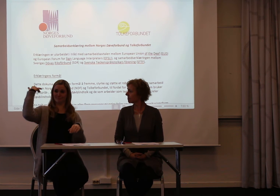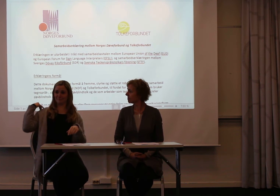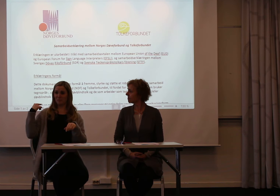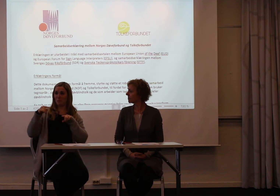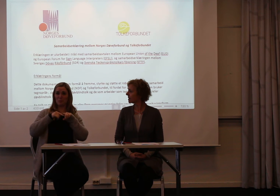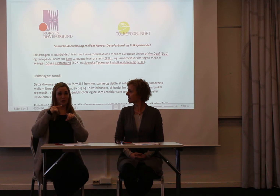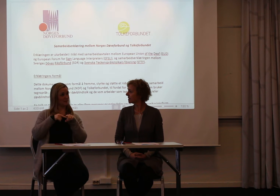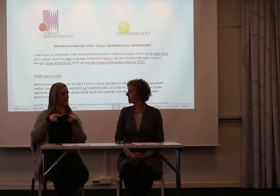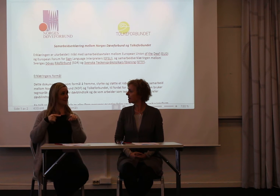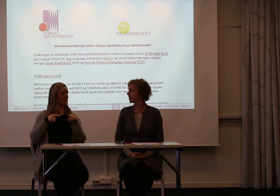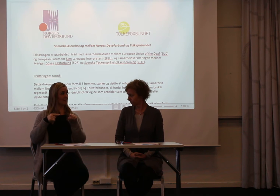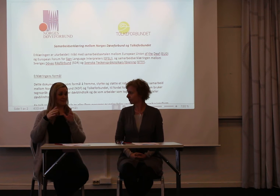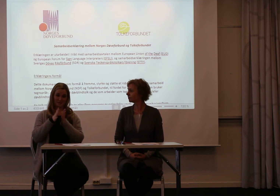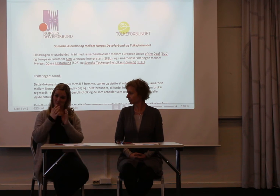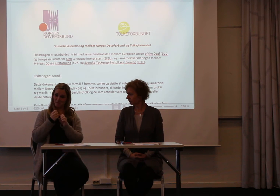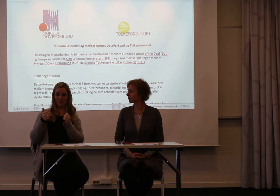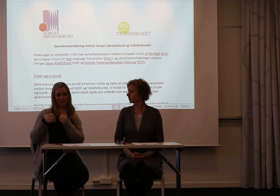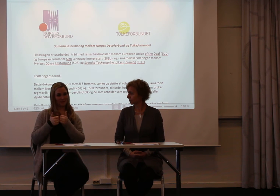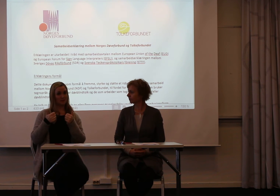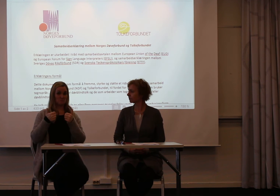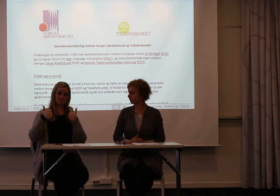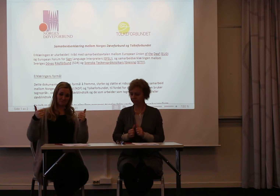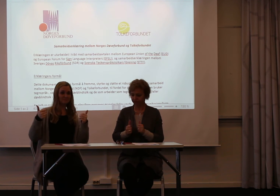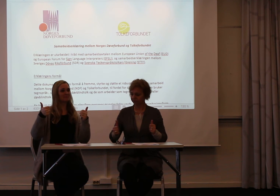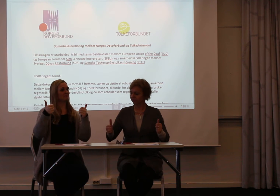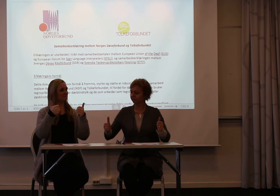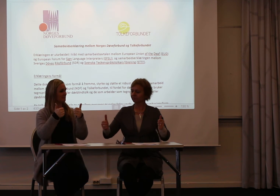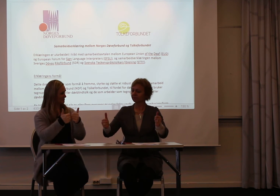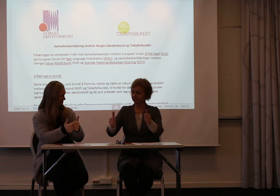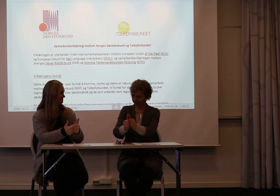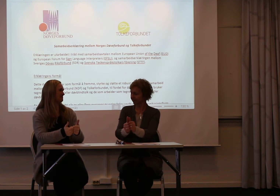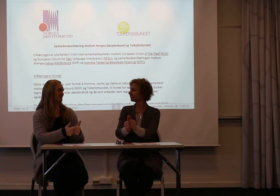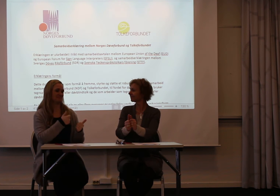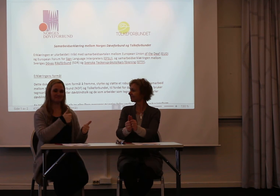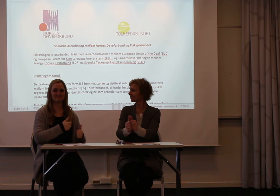Vi er nå tilbake til det tette samarbeide vi hadde i starten, etter et lite opphold.